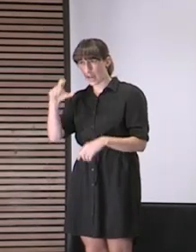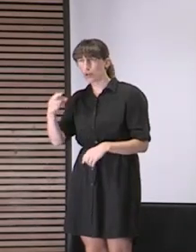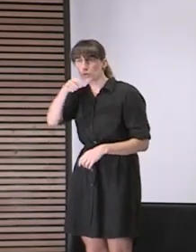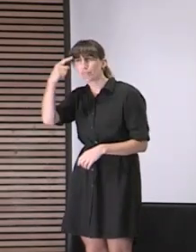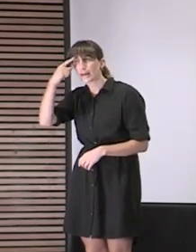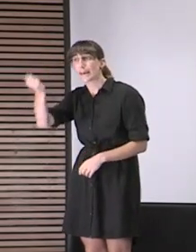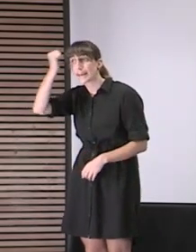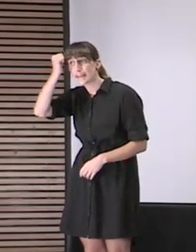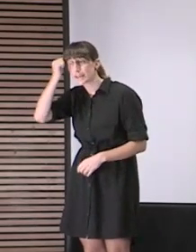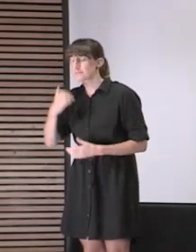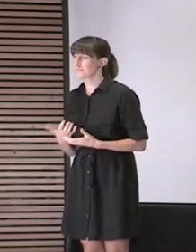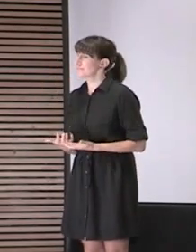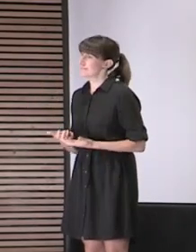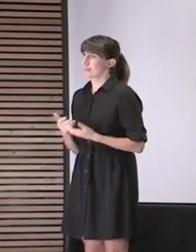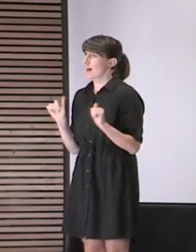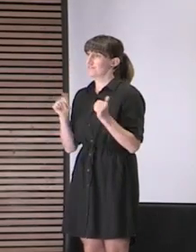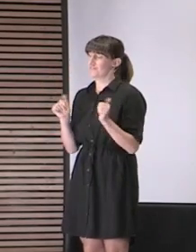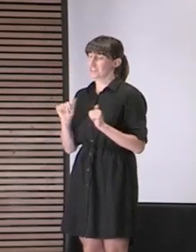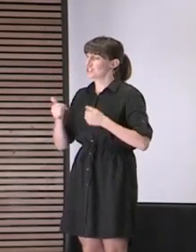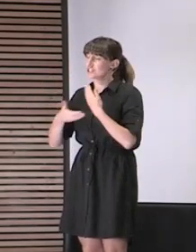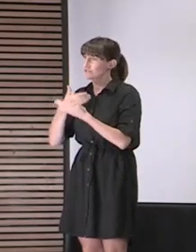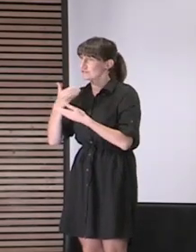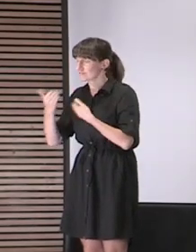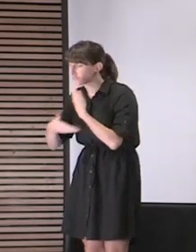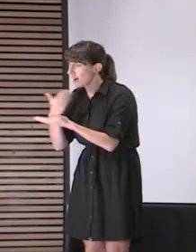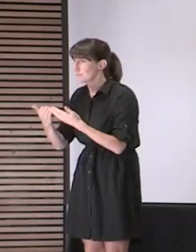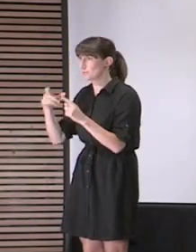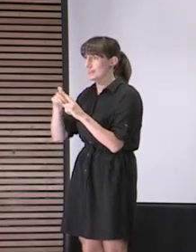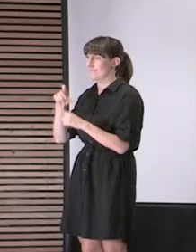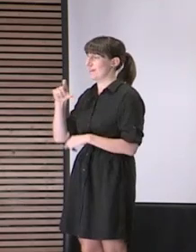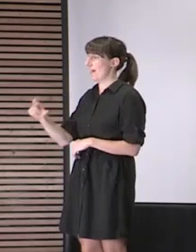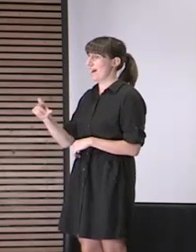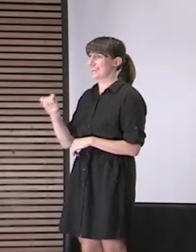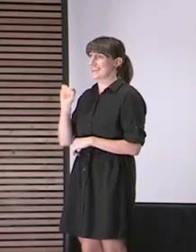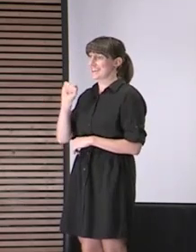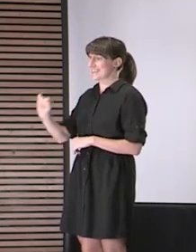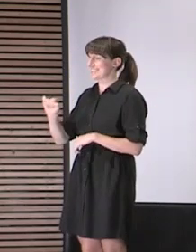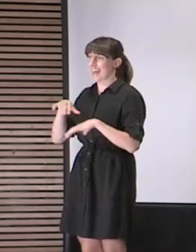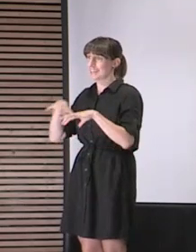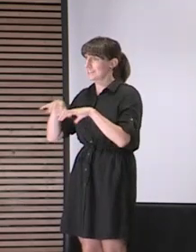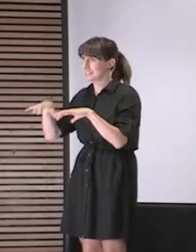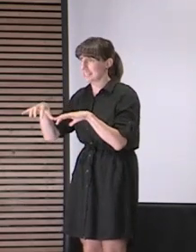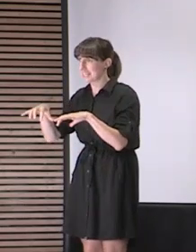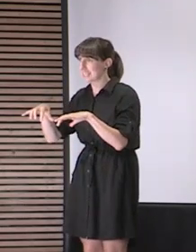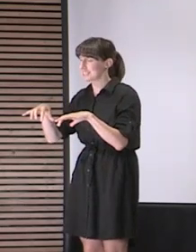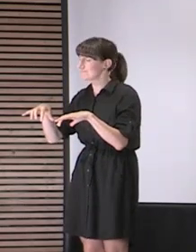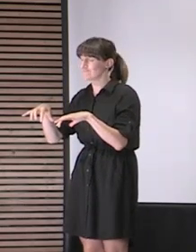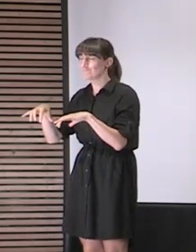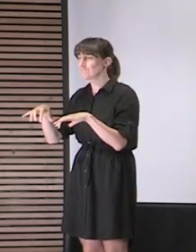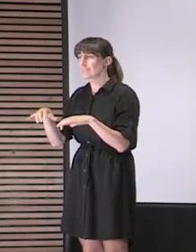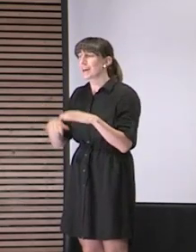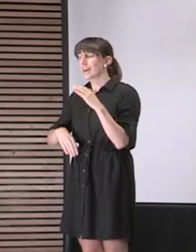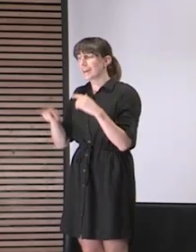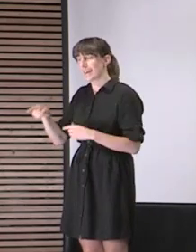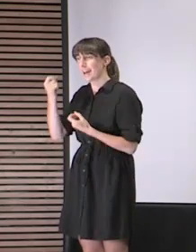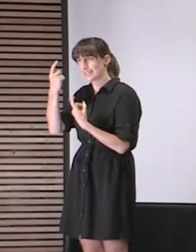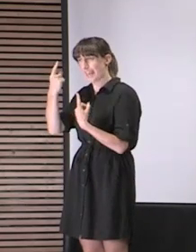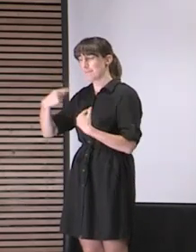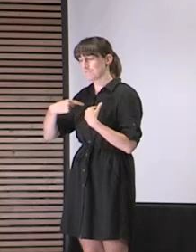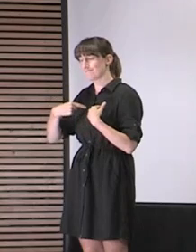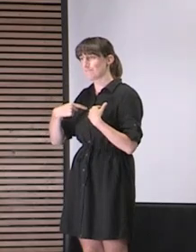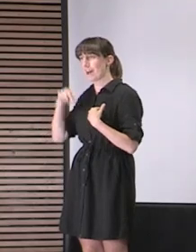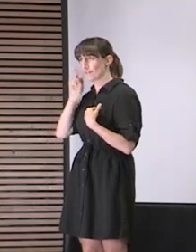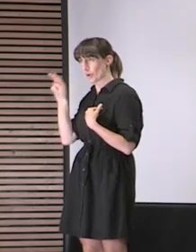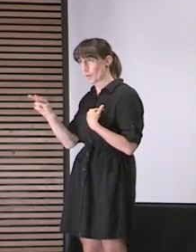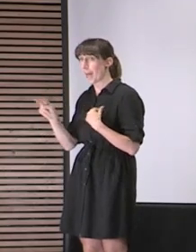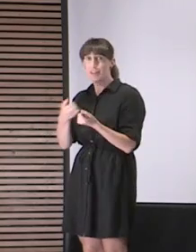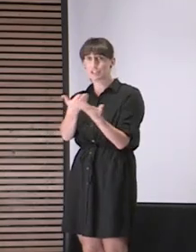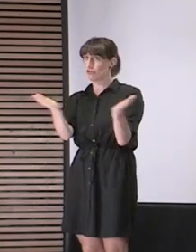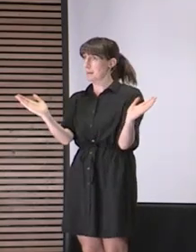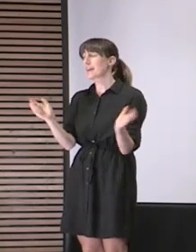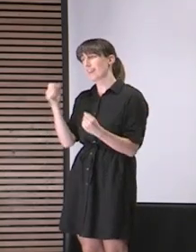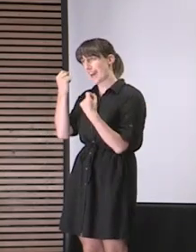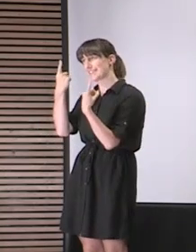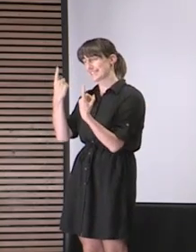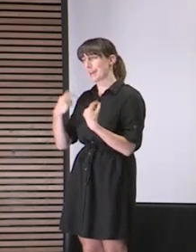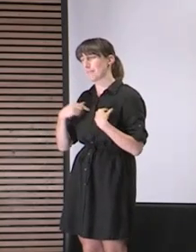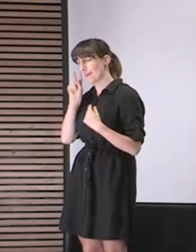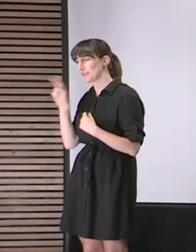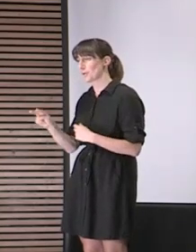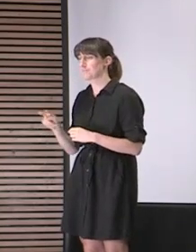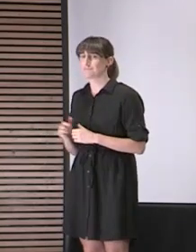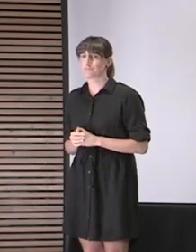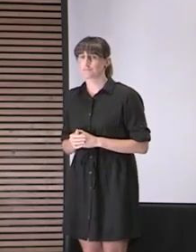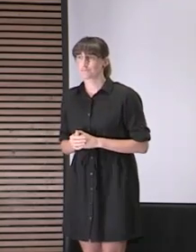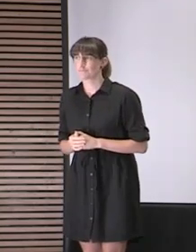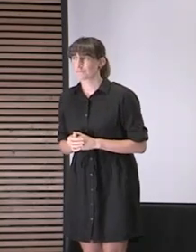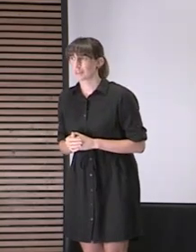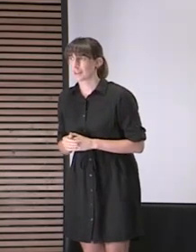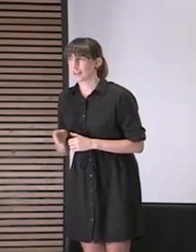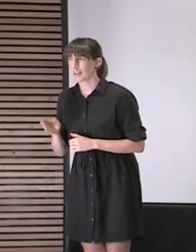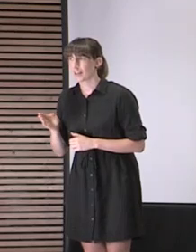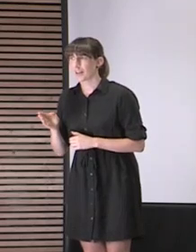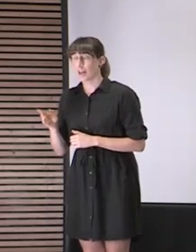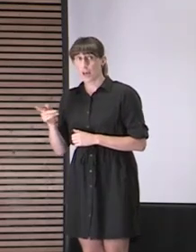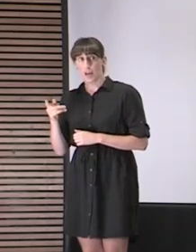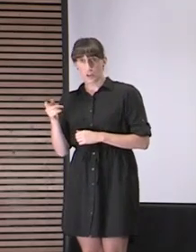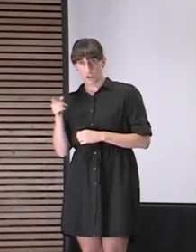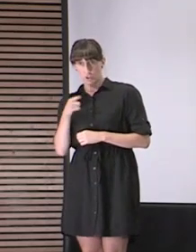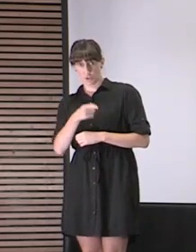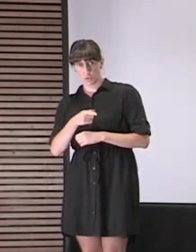casa, no conduzca esa